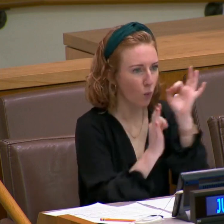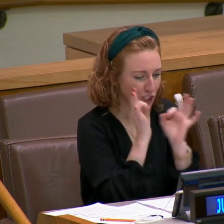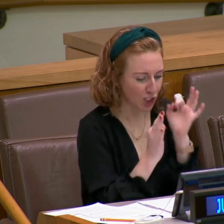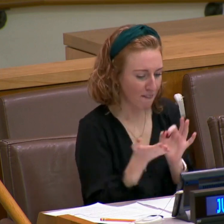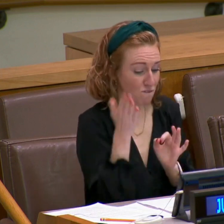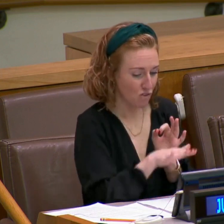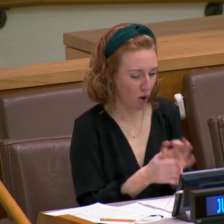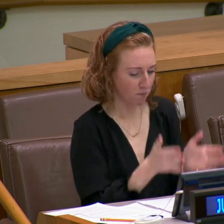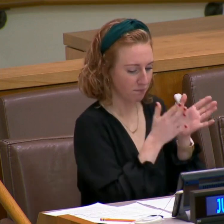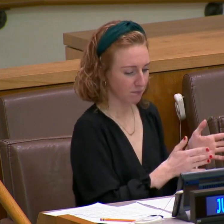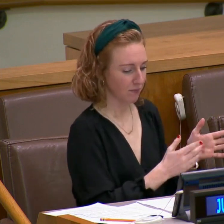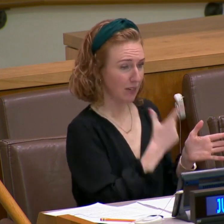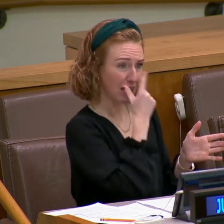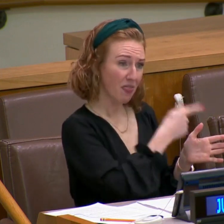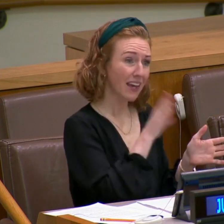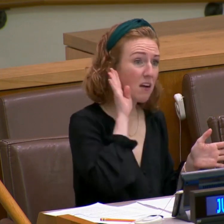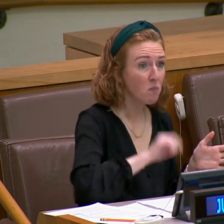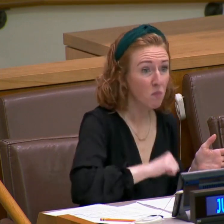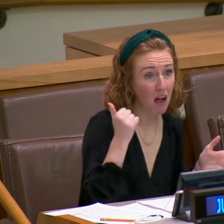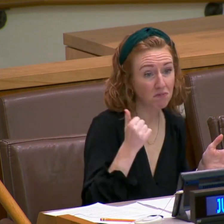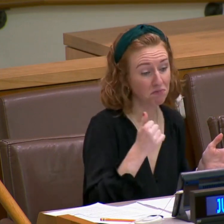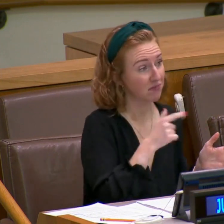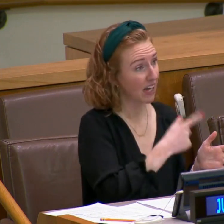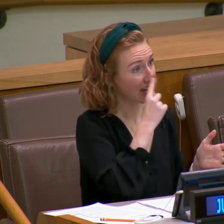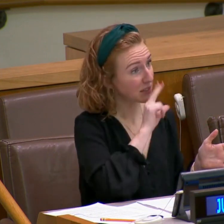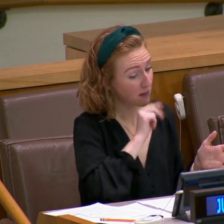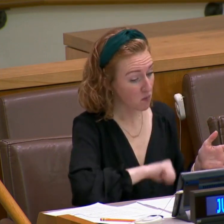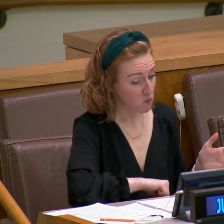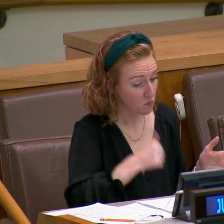tenemos que cambiar nuestra línea de preguntas: "¿pueden escuchar bien?, ¿pueden hablar